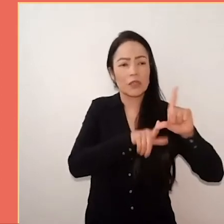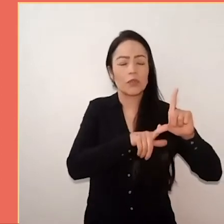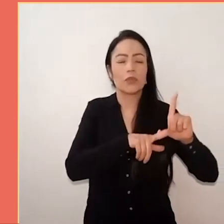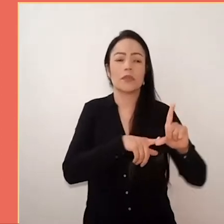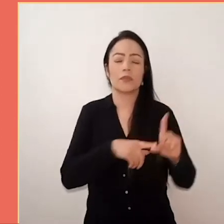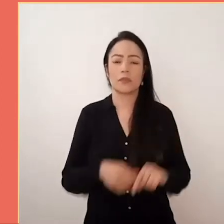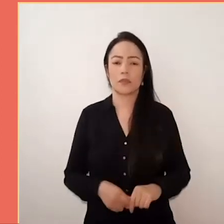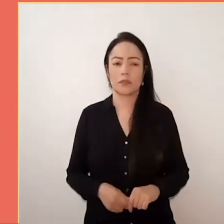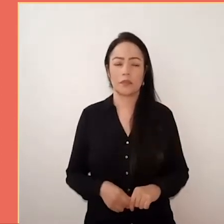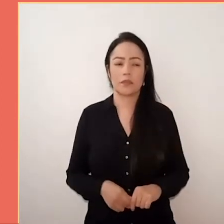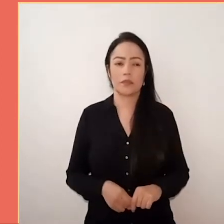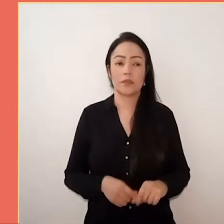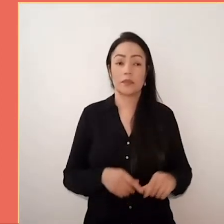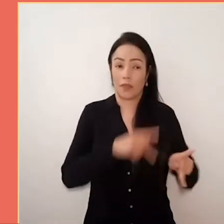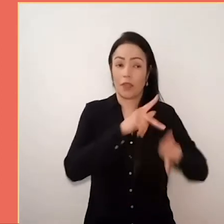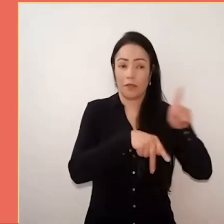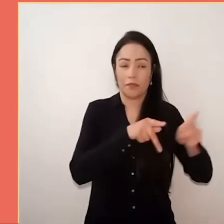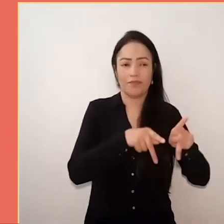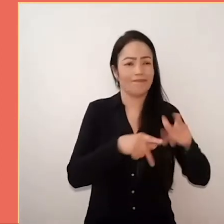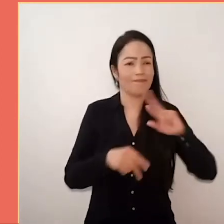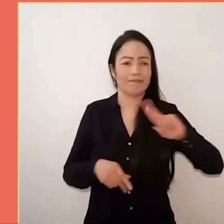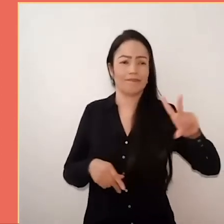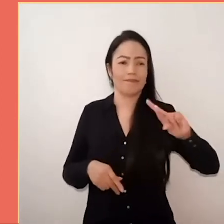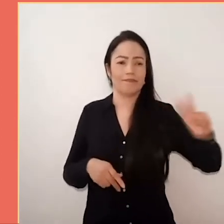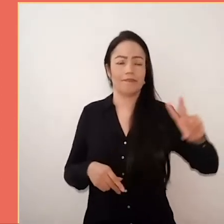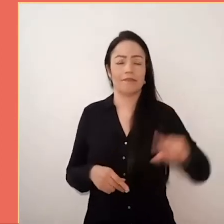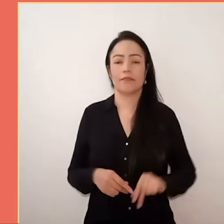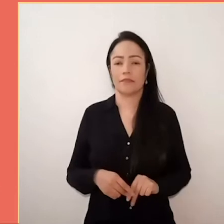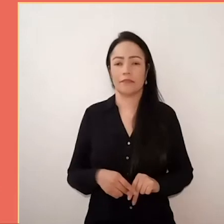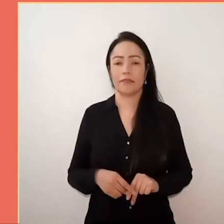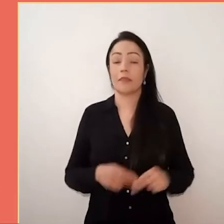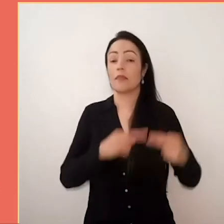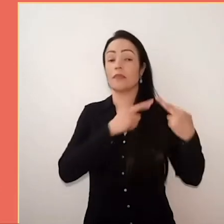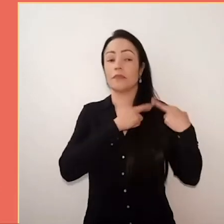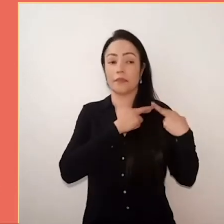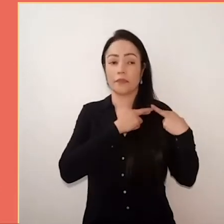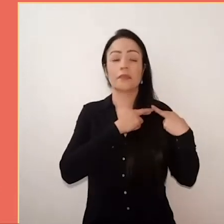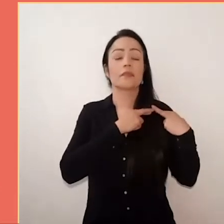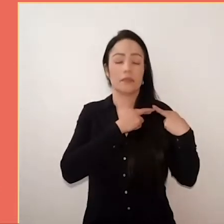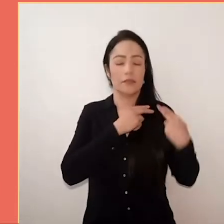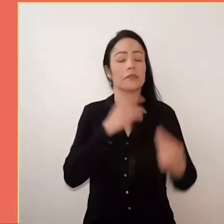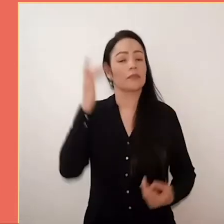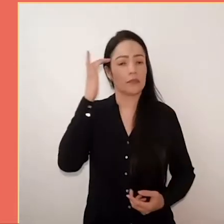nas escolas públicas é outro. E essa responsabilidade… eu venho de movimentos sociais.